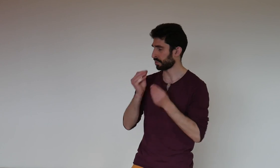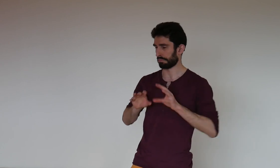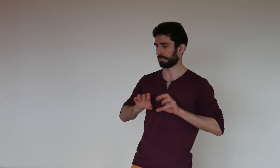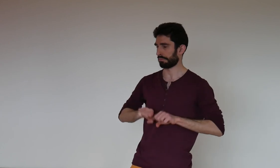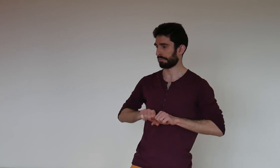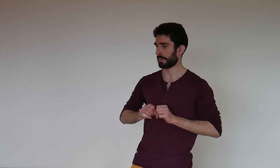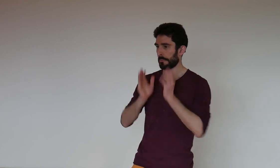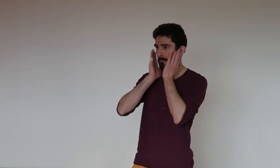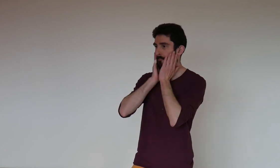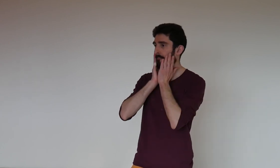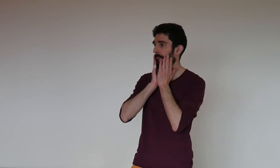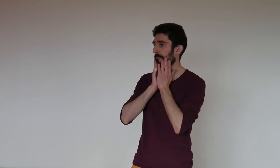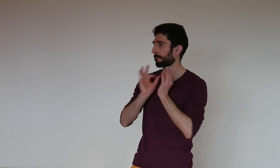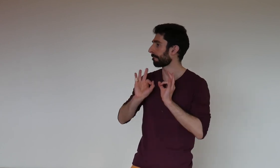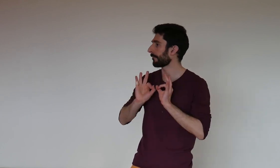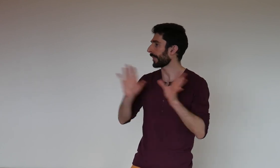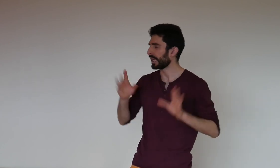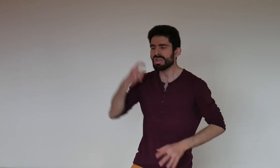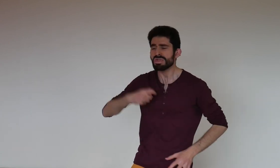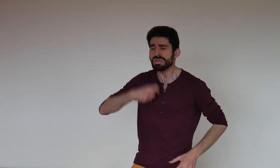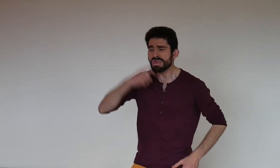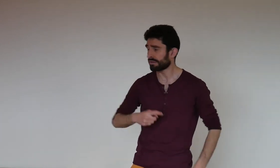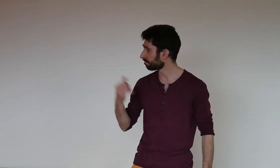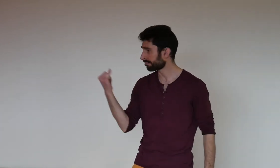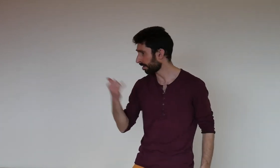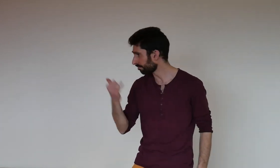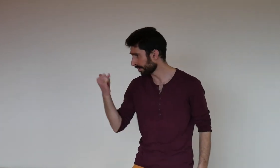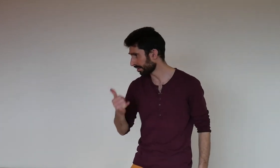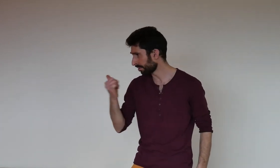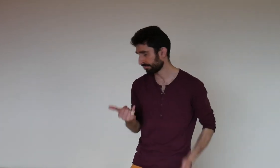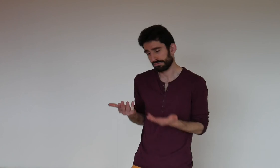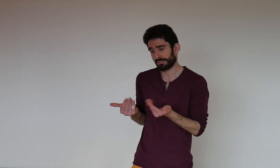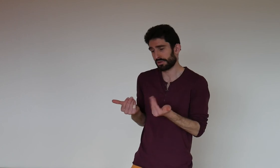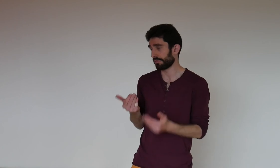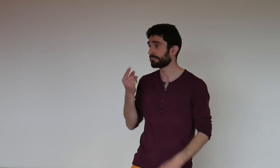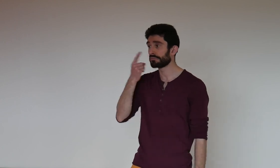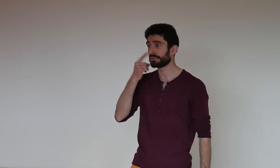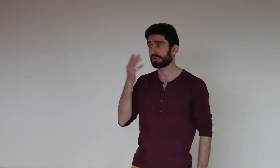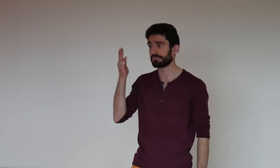et tu auras une belle barbe. Sinon, tu resteras imberbe. Inutile de te raser tout le temps ! Attends tu verras bien...